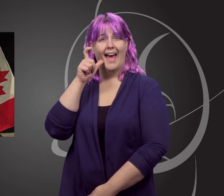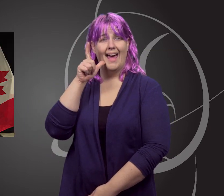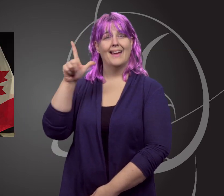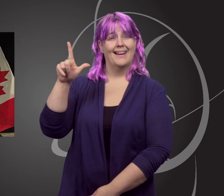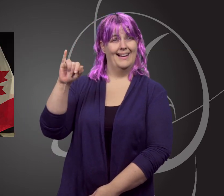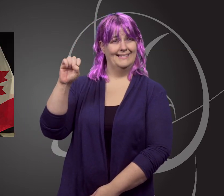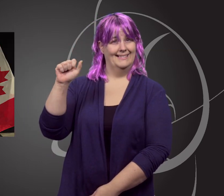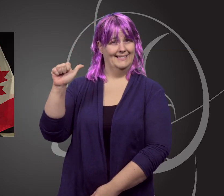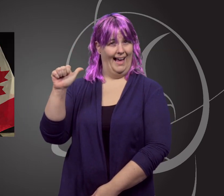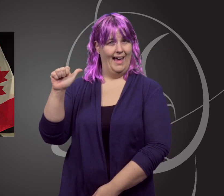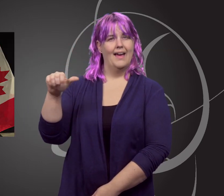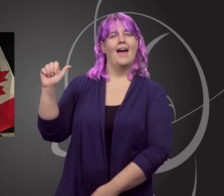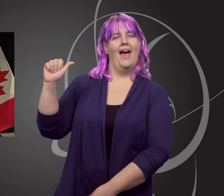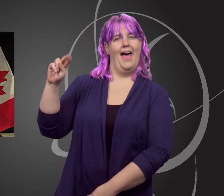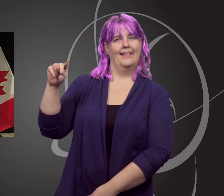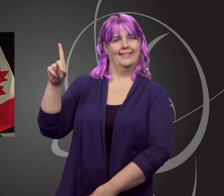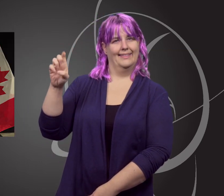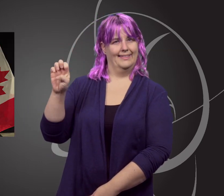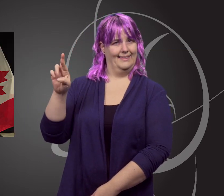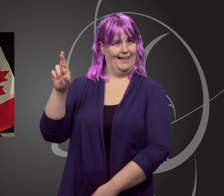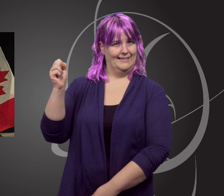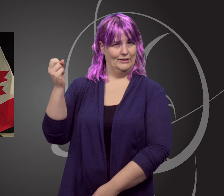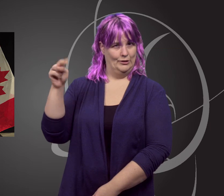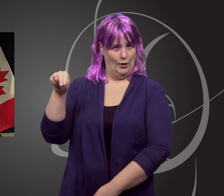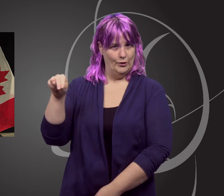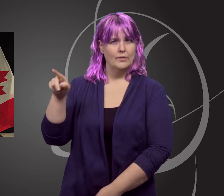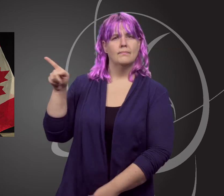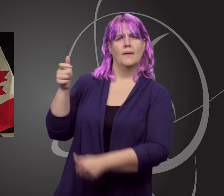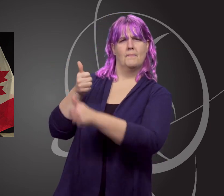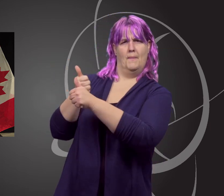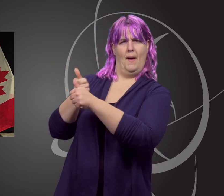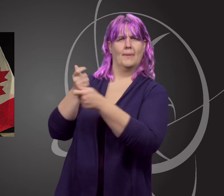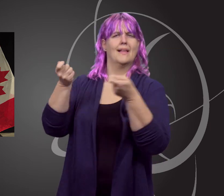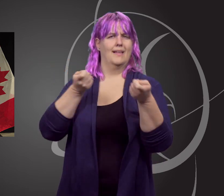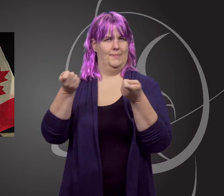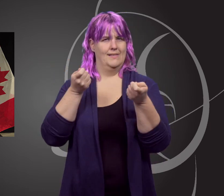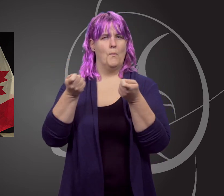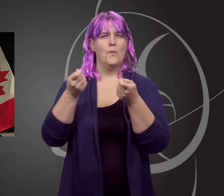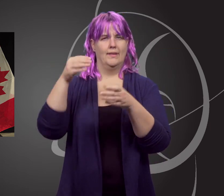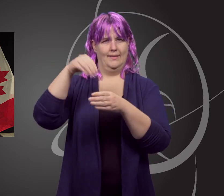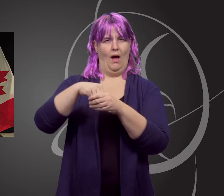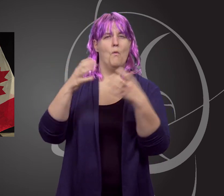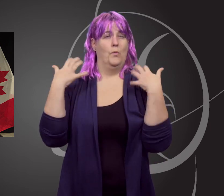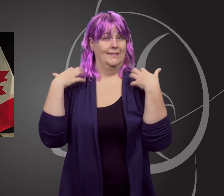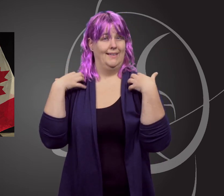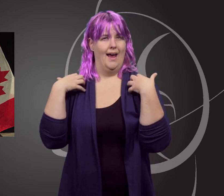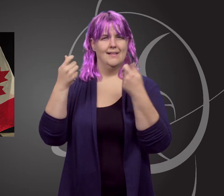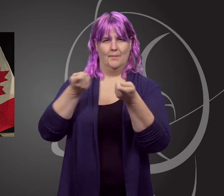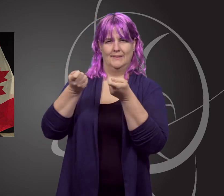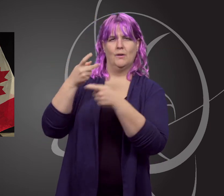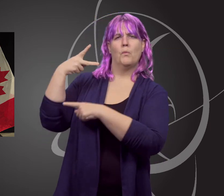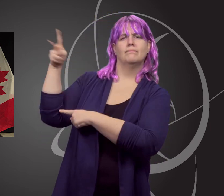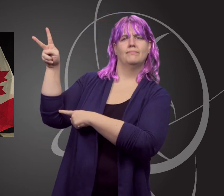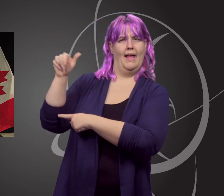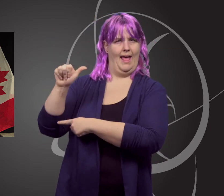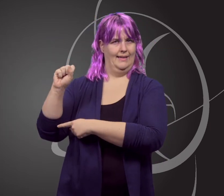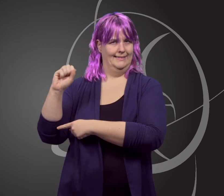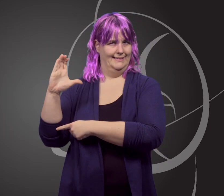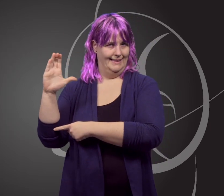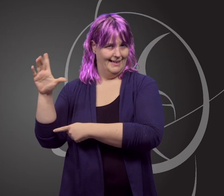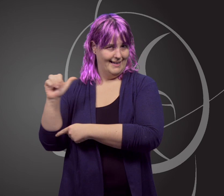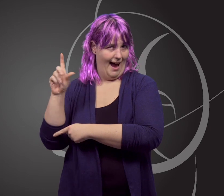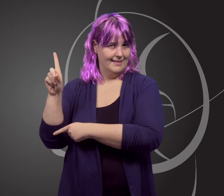Lisa Anderson, administratrice du conseil d’administration de l’ASC-CAD,